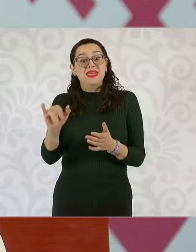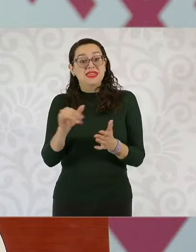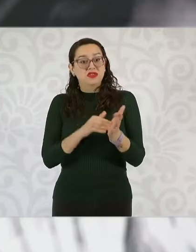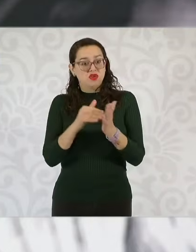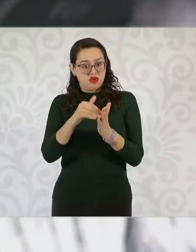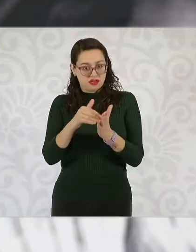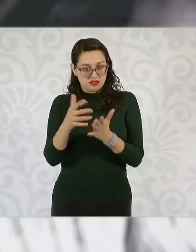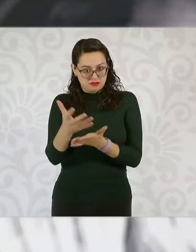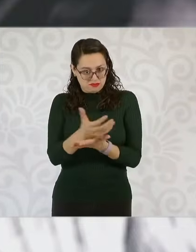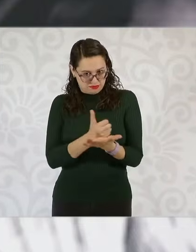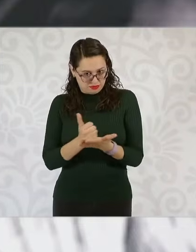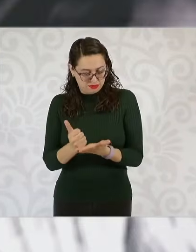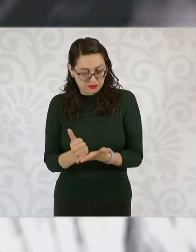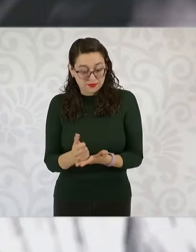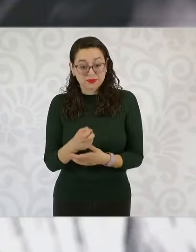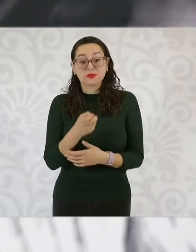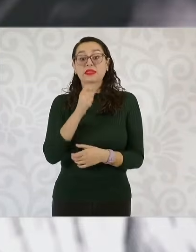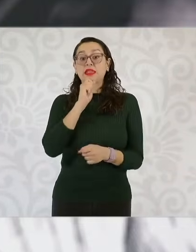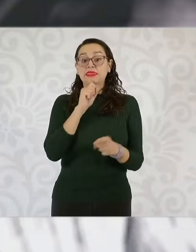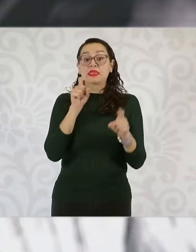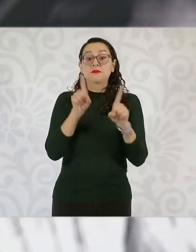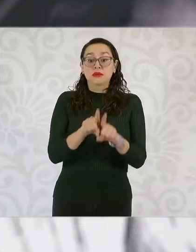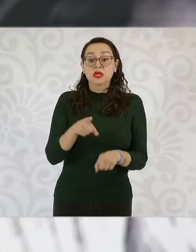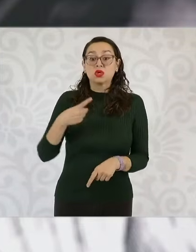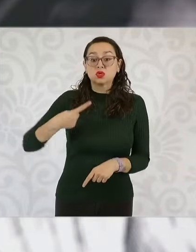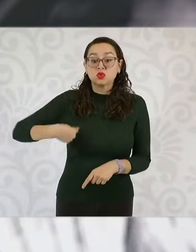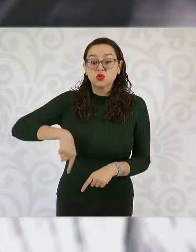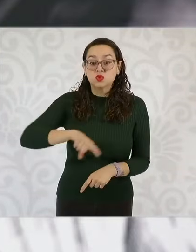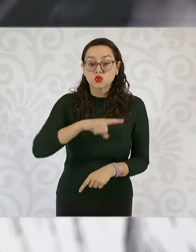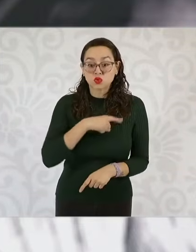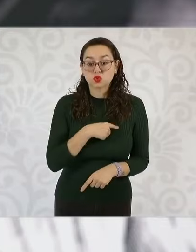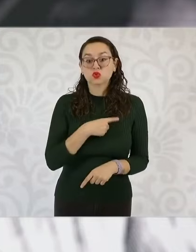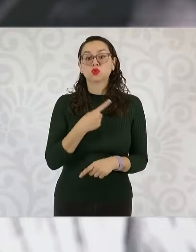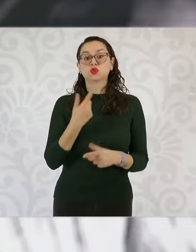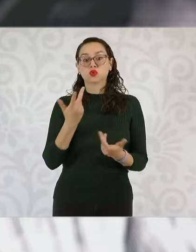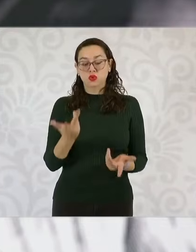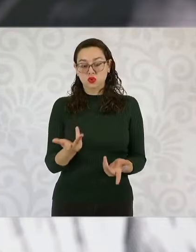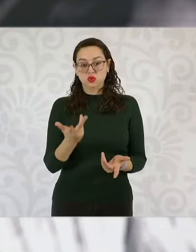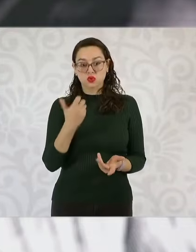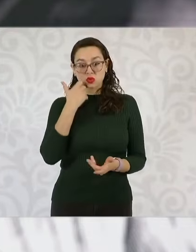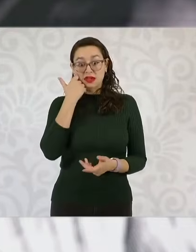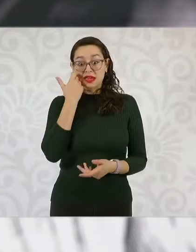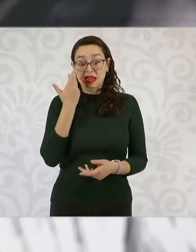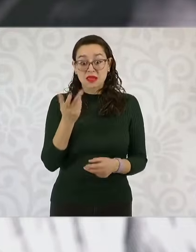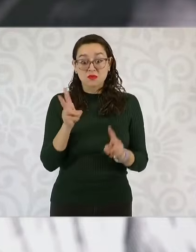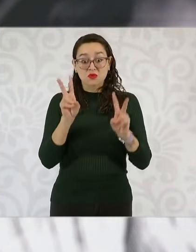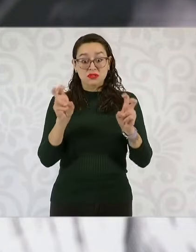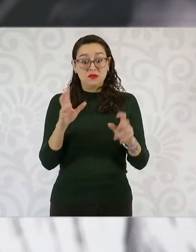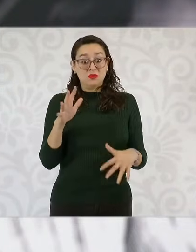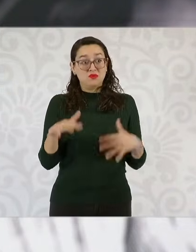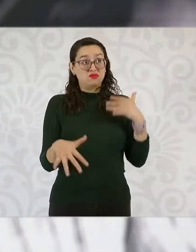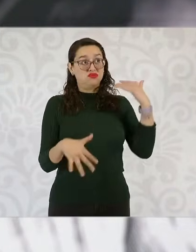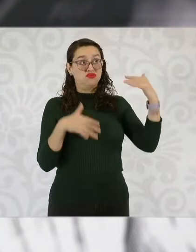un esfuerzo muy importante para batir la quema el venteo y las emisiones fugitivas de mentano Pemex